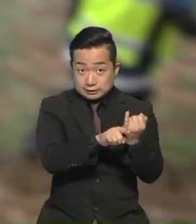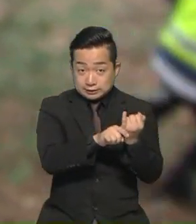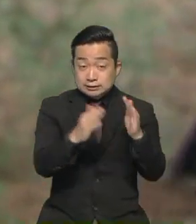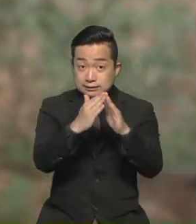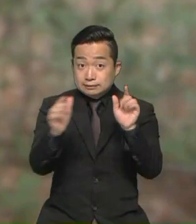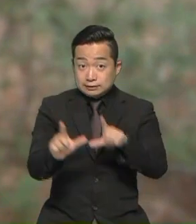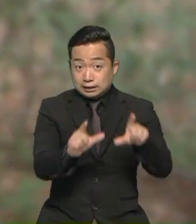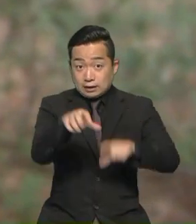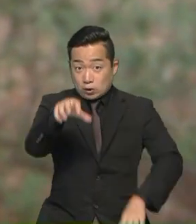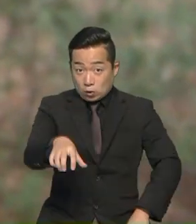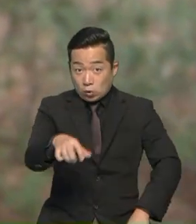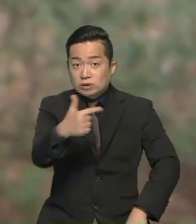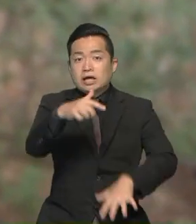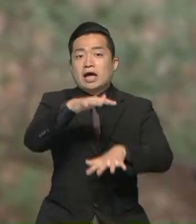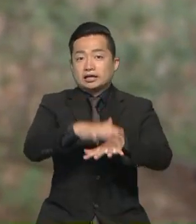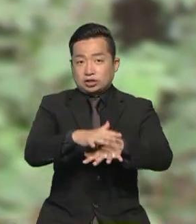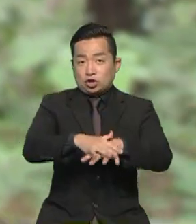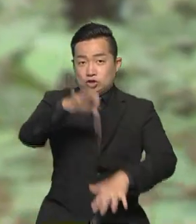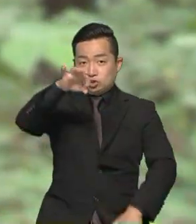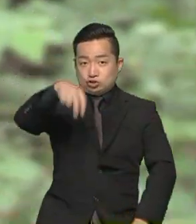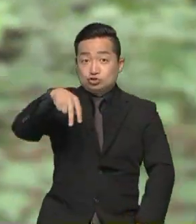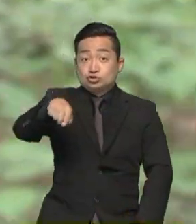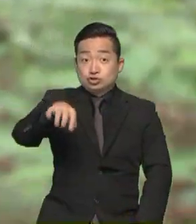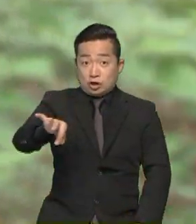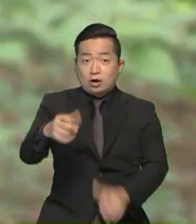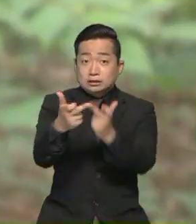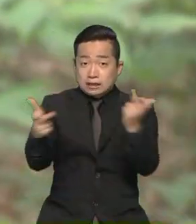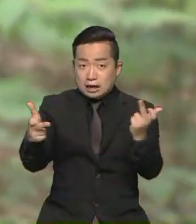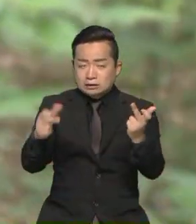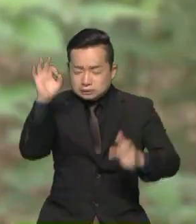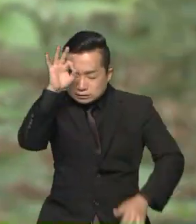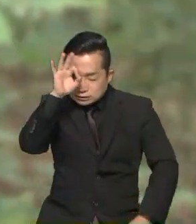거주지였던 대전 유성구 야산에서 시신 수색작업에 나섰지만 시신을 찾지 못하고